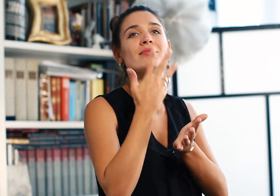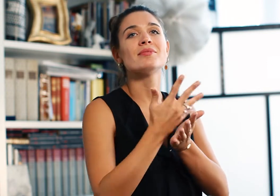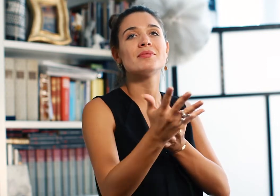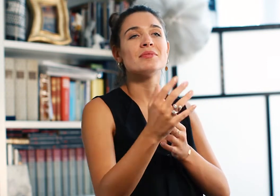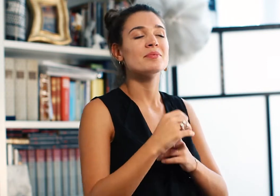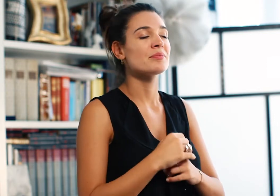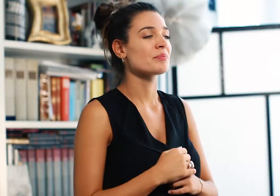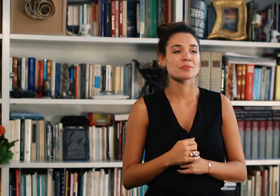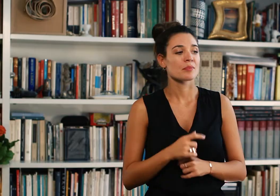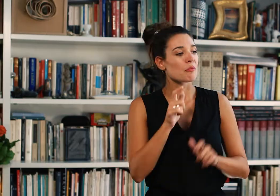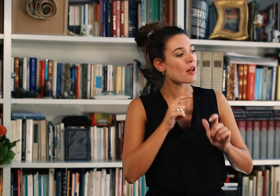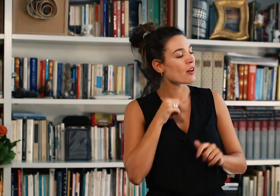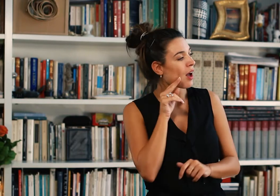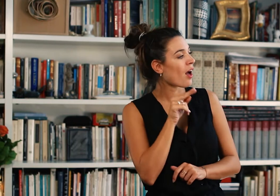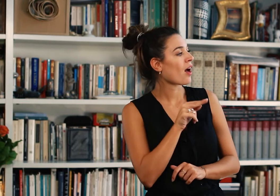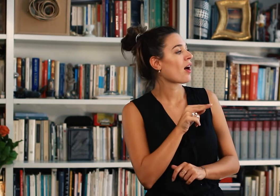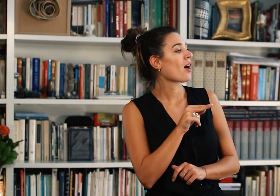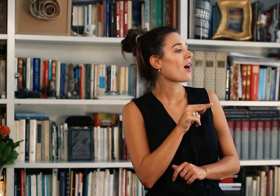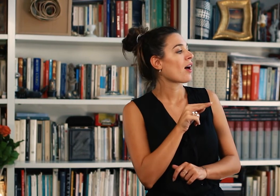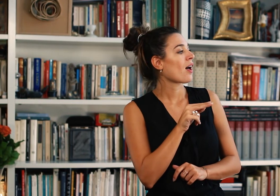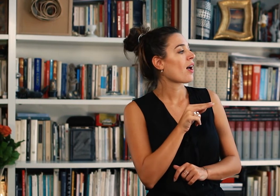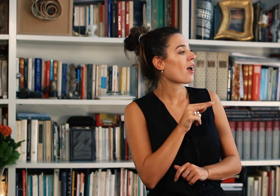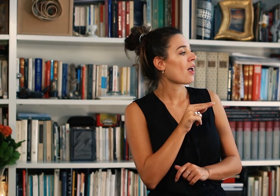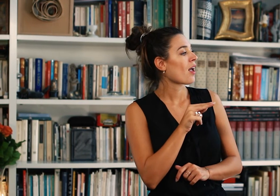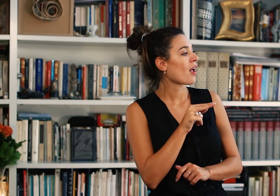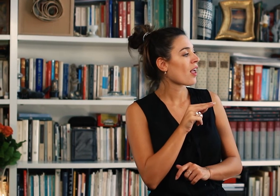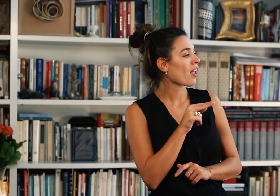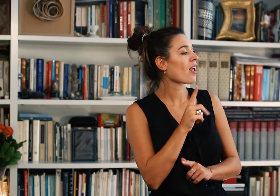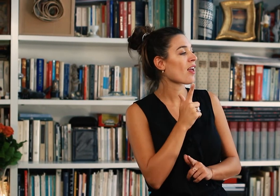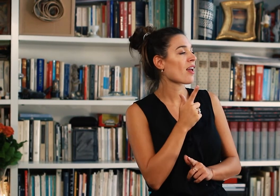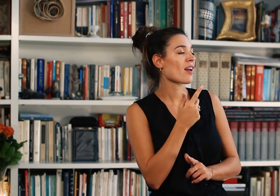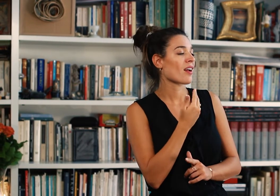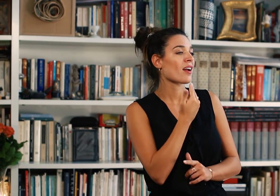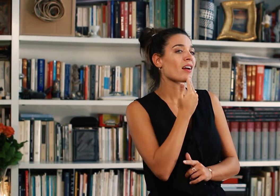ascoltandolo la gente di Lavilledieu imparava il mondo